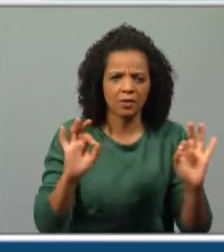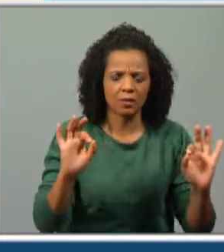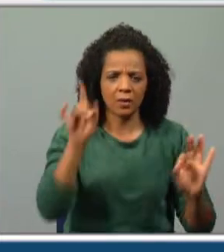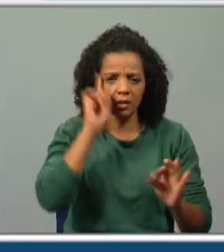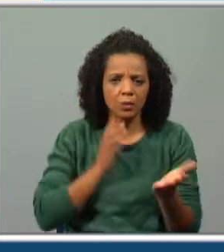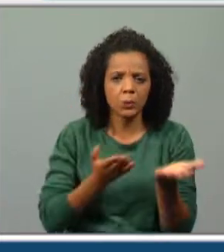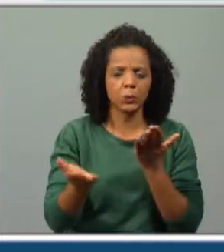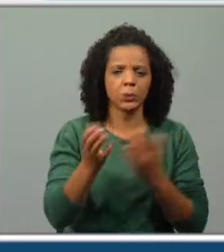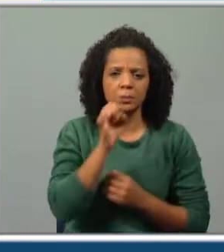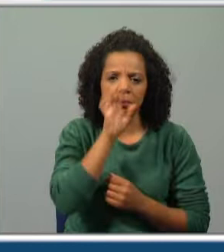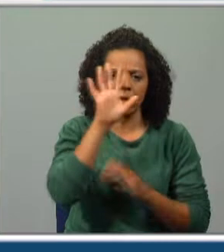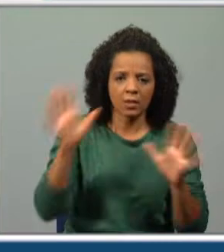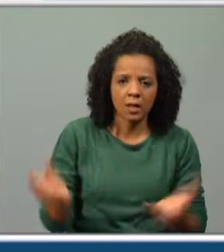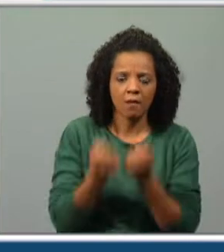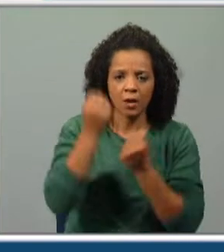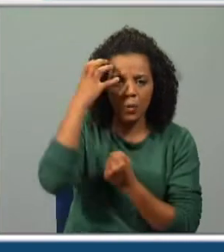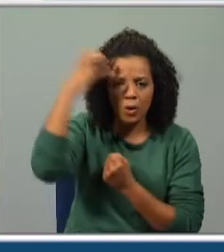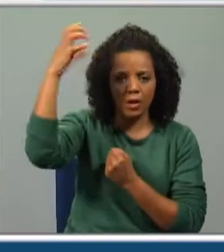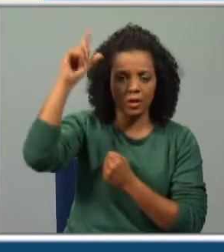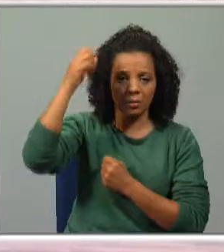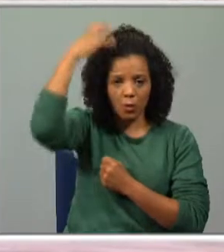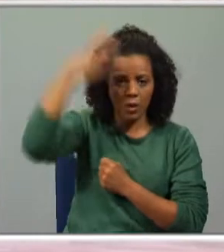serva admirável que salvar o rei e o reino 拯救國王和人民的令人敬佩的僕人王國